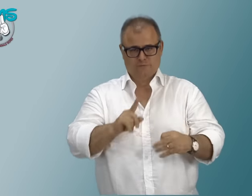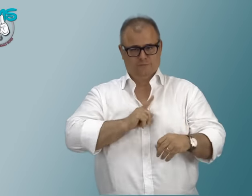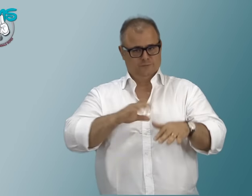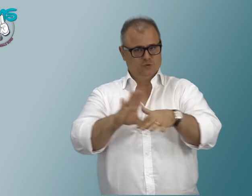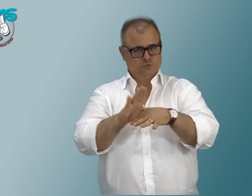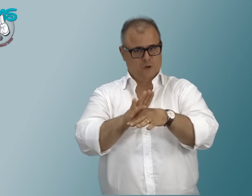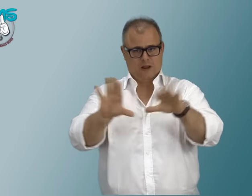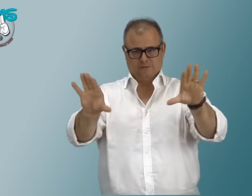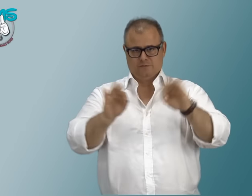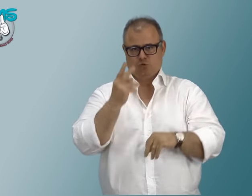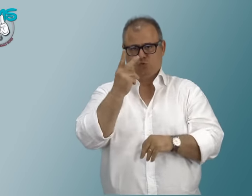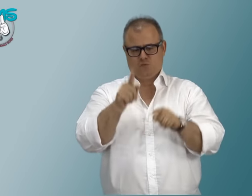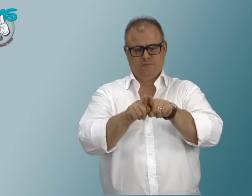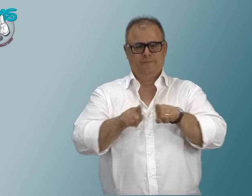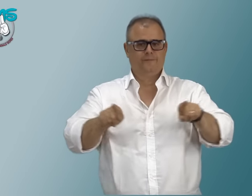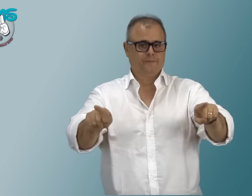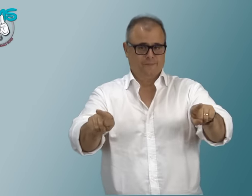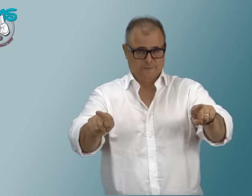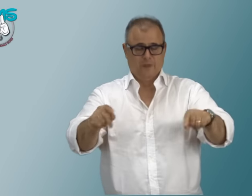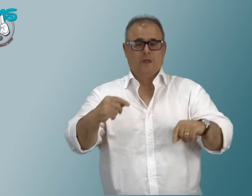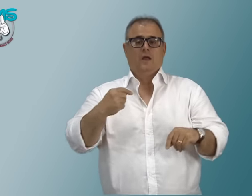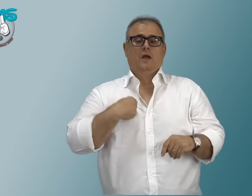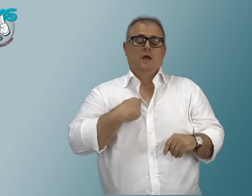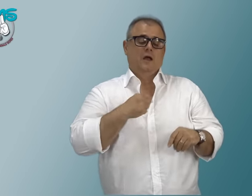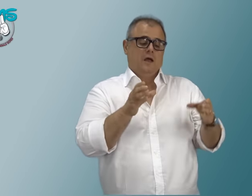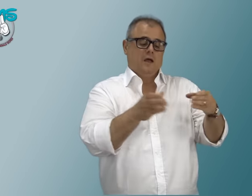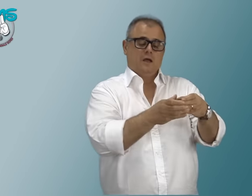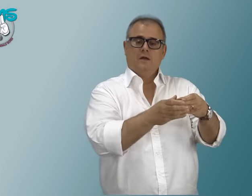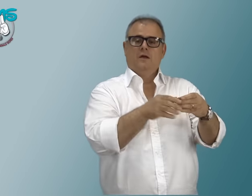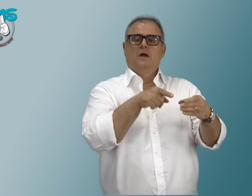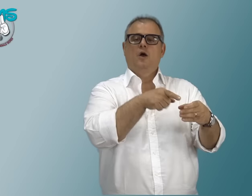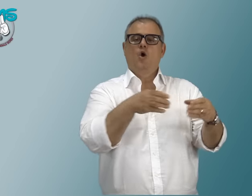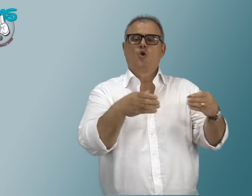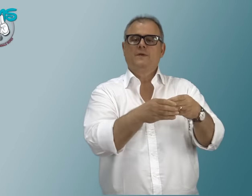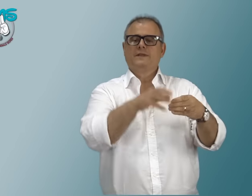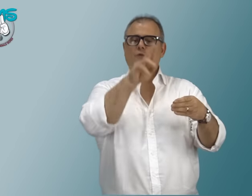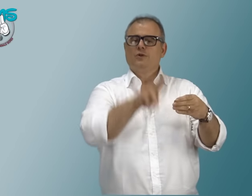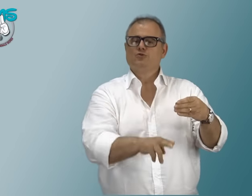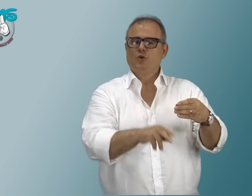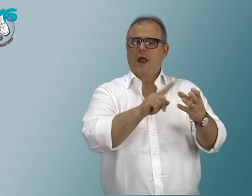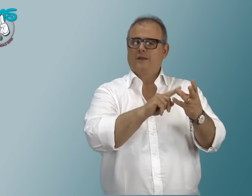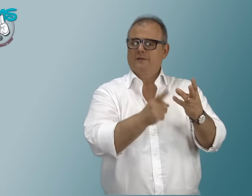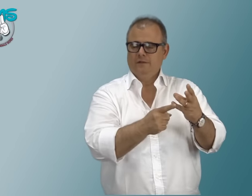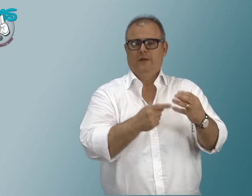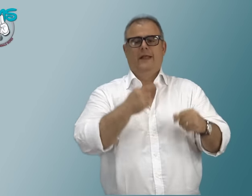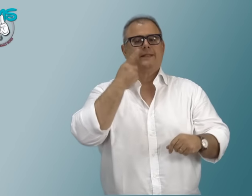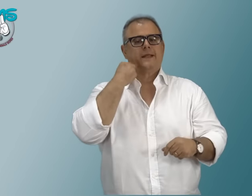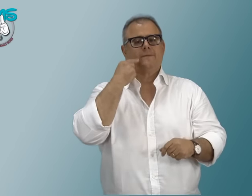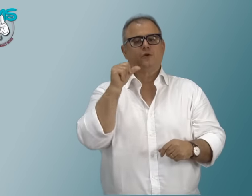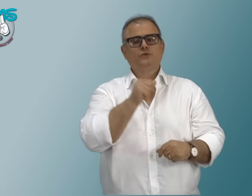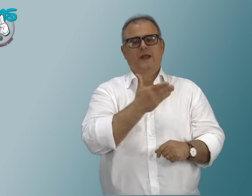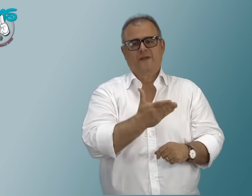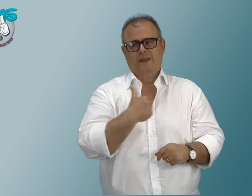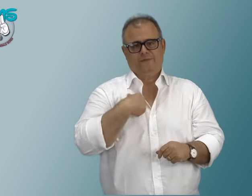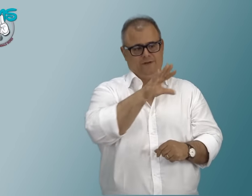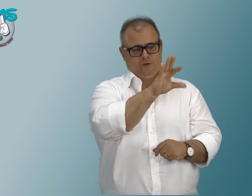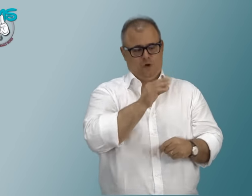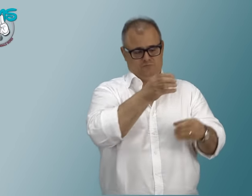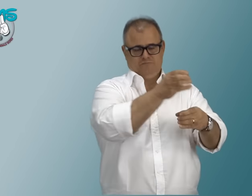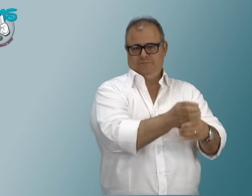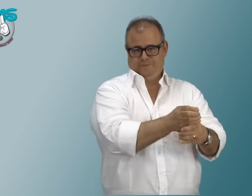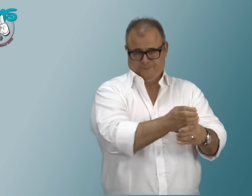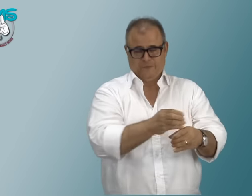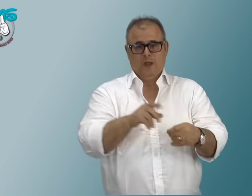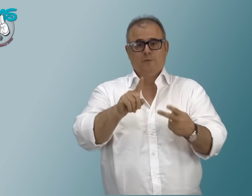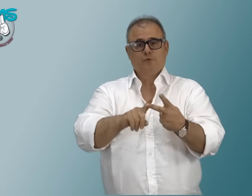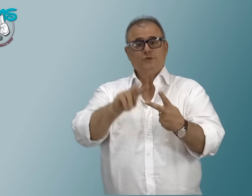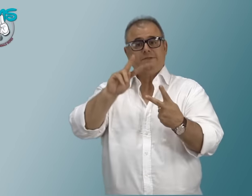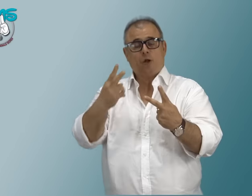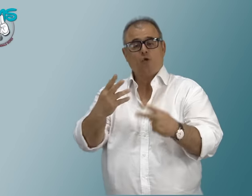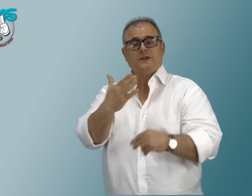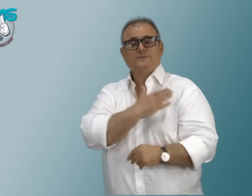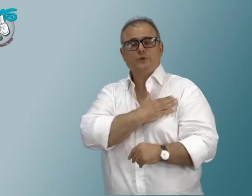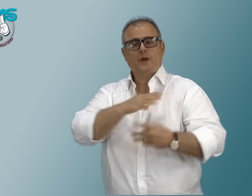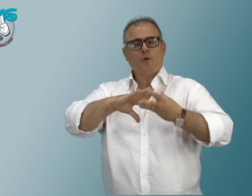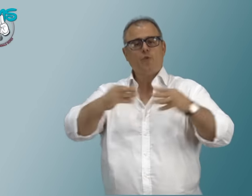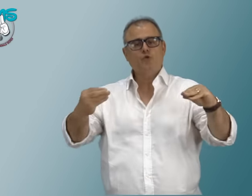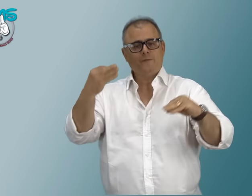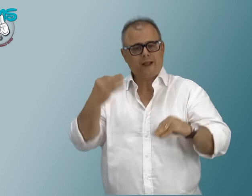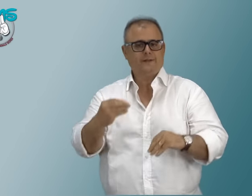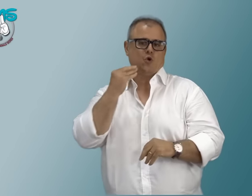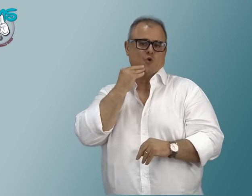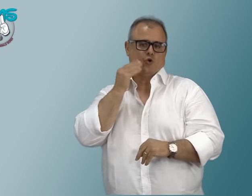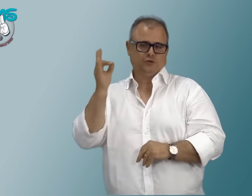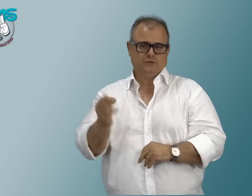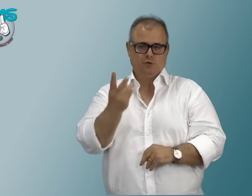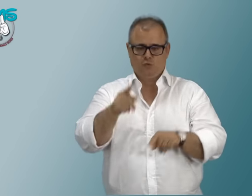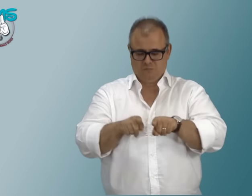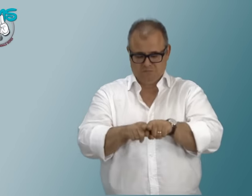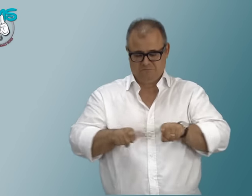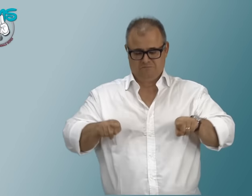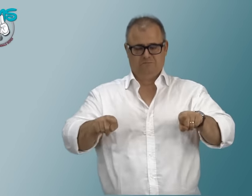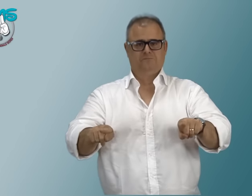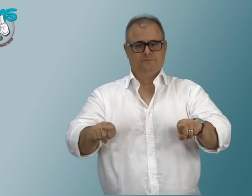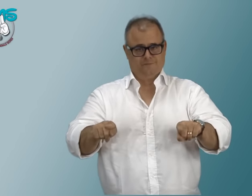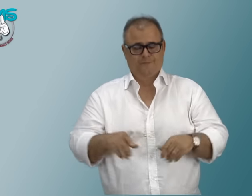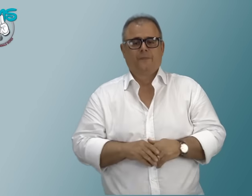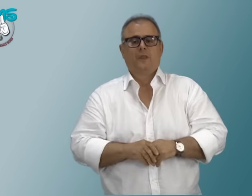nella mia squadra ho nominato dei responsabili delle due aree, Serafino Timeo del Comitato Nazionale della GMS, e Giuseppe Corsini dell'area multimediale